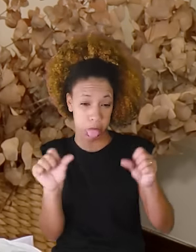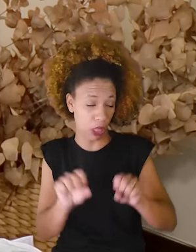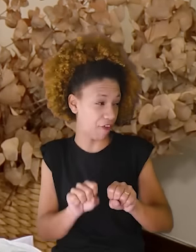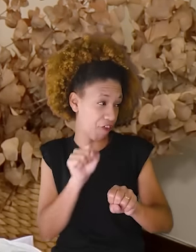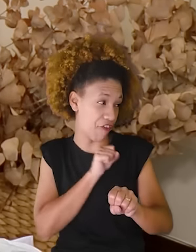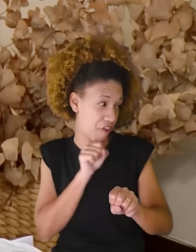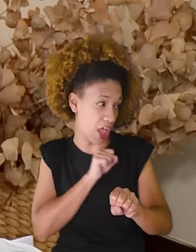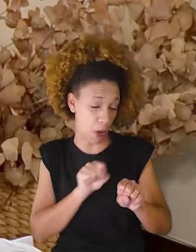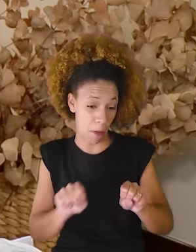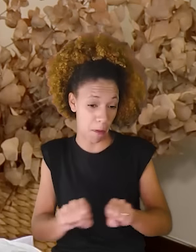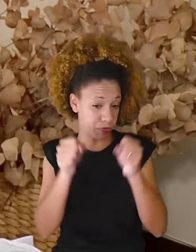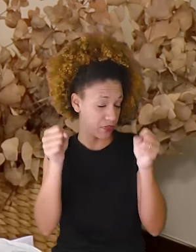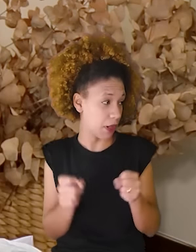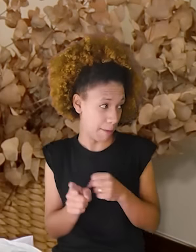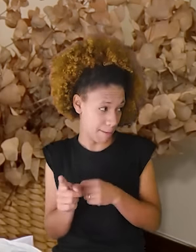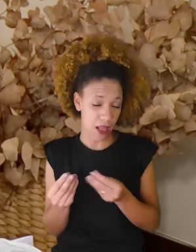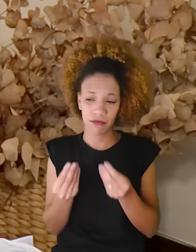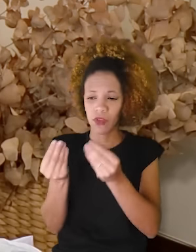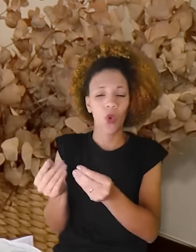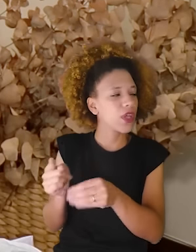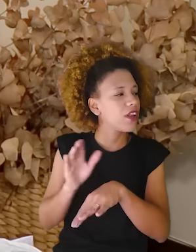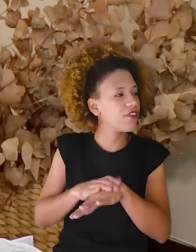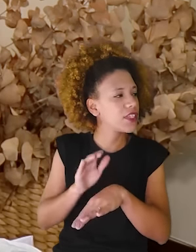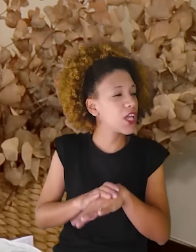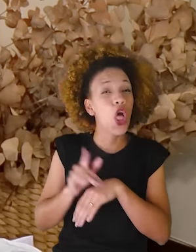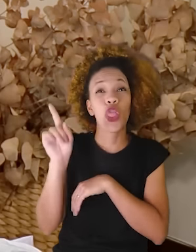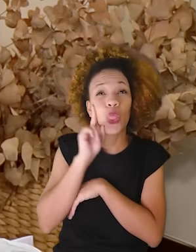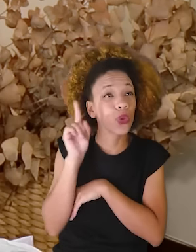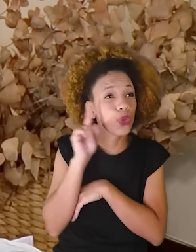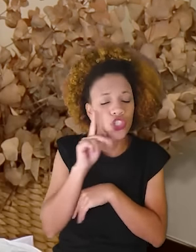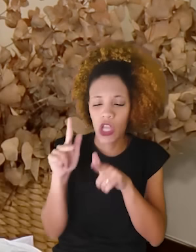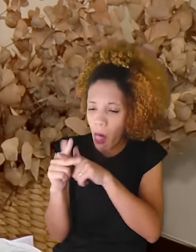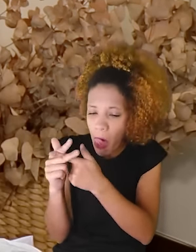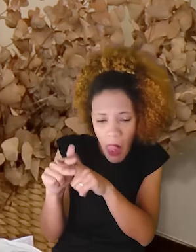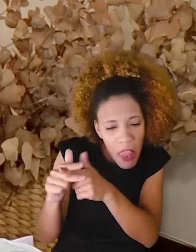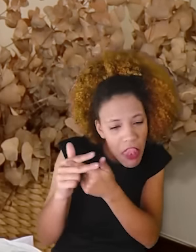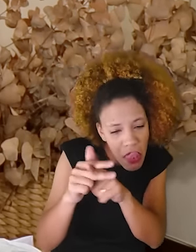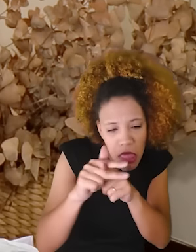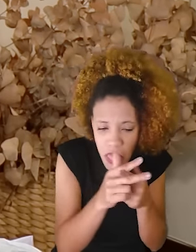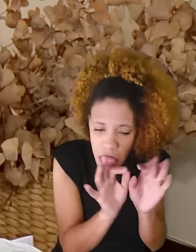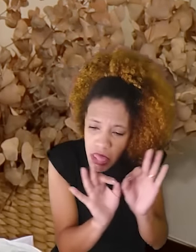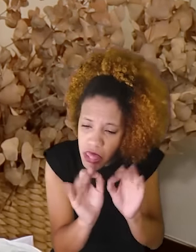para esse pai para ele ter o que fazer então todo dia esse cara fica consertando o jipe para